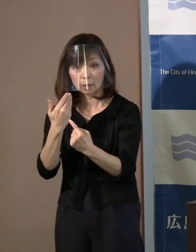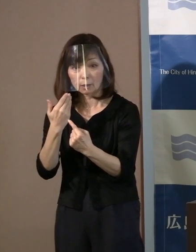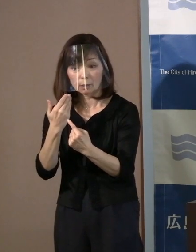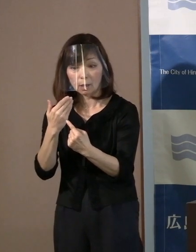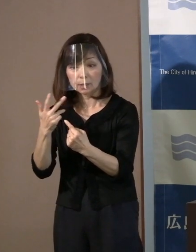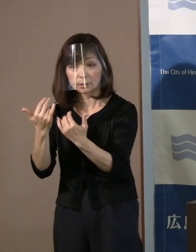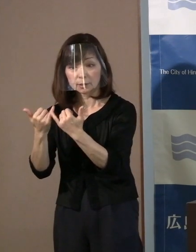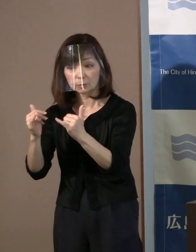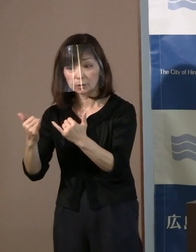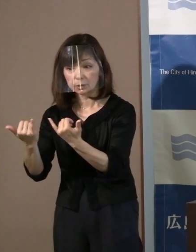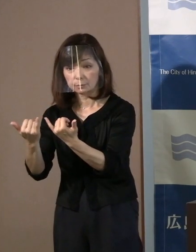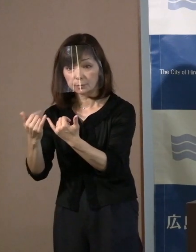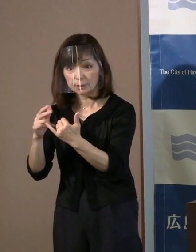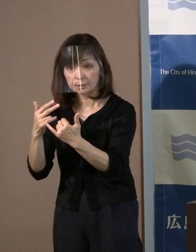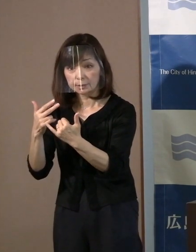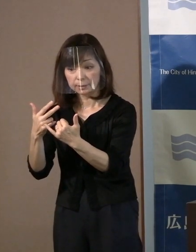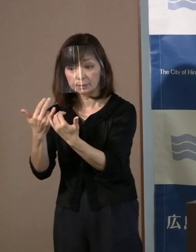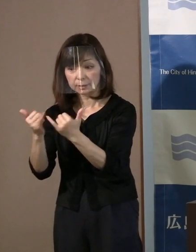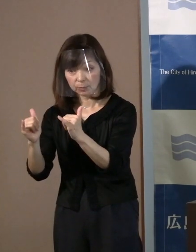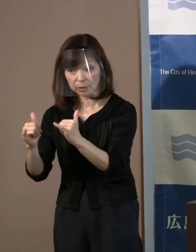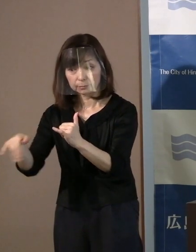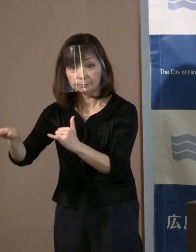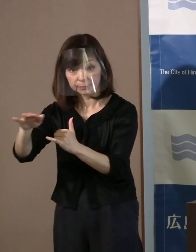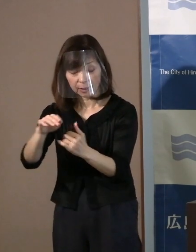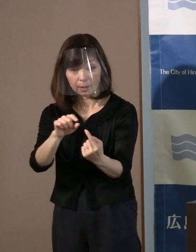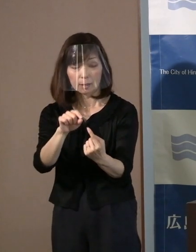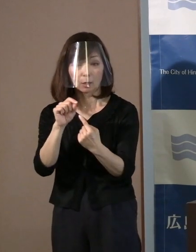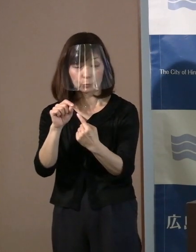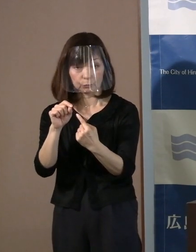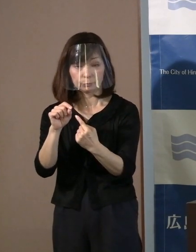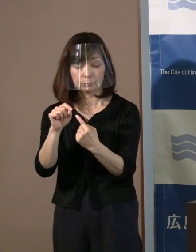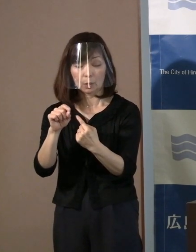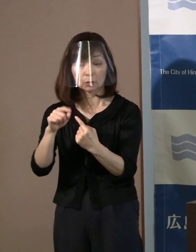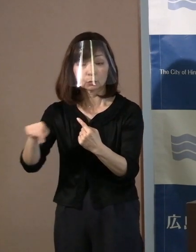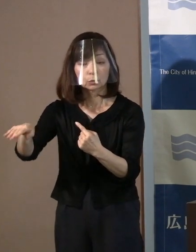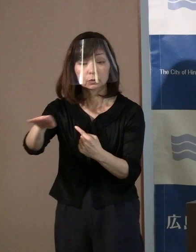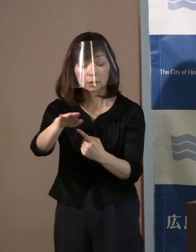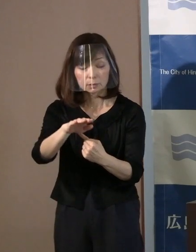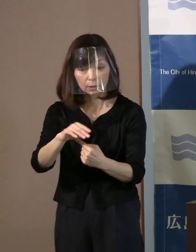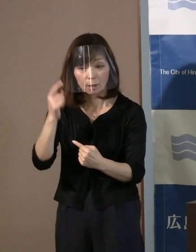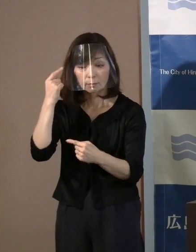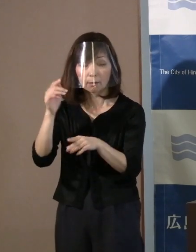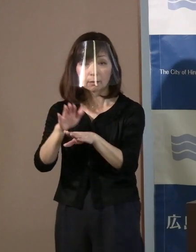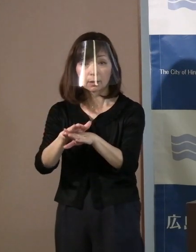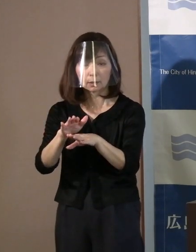じゃあ何を目指すかというと､ 同じような考え方を目指すということを